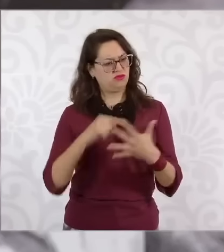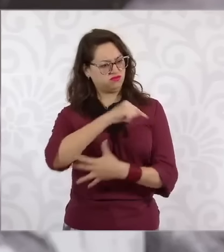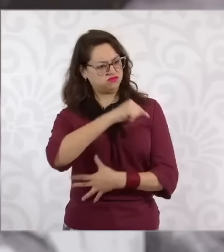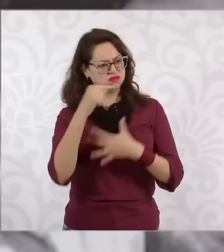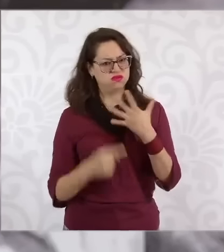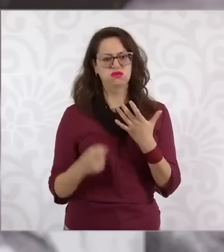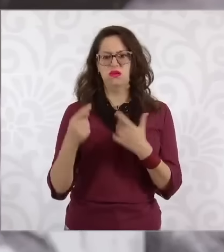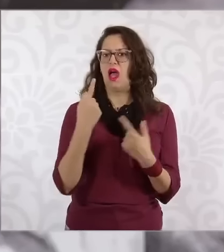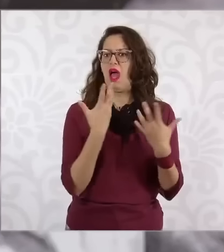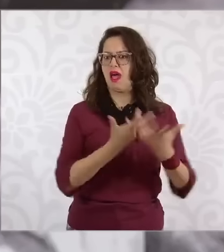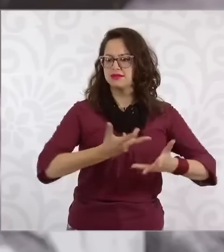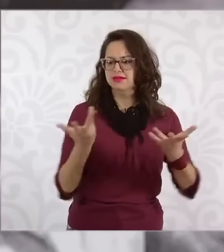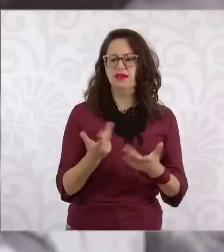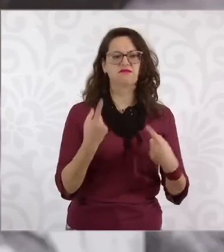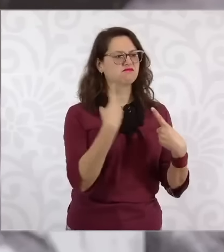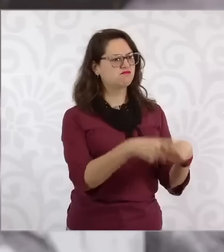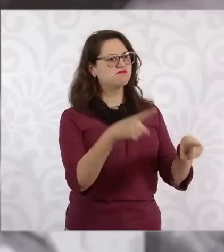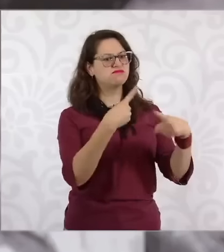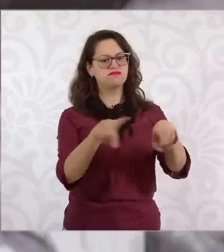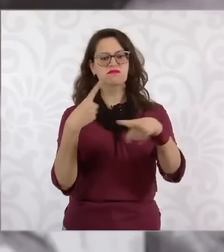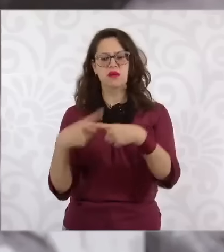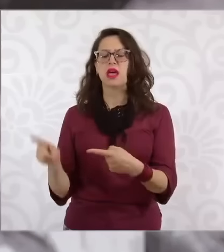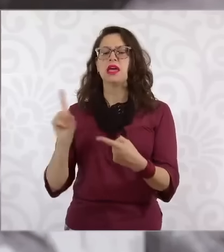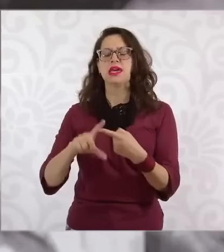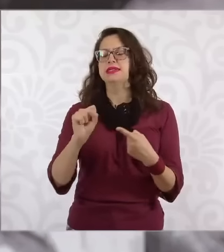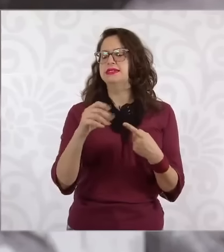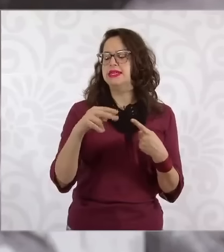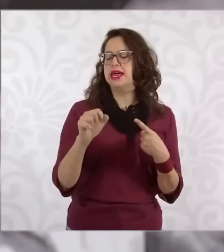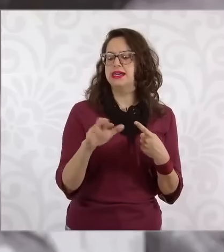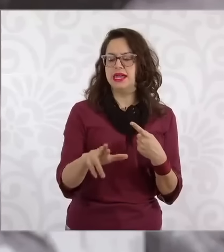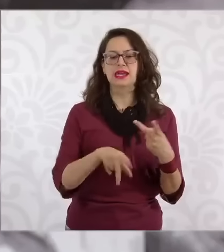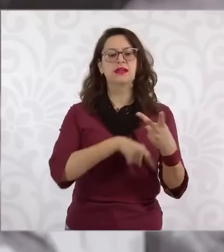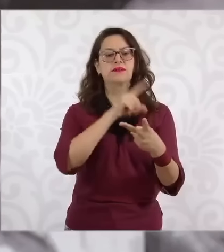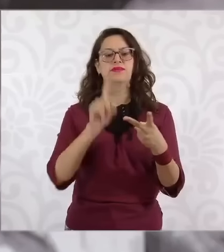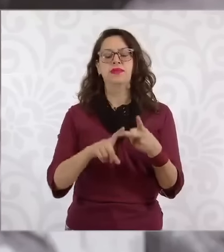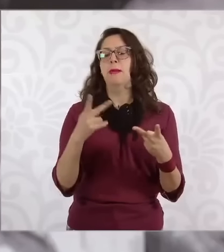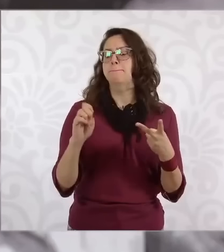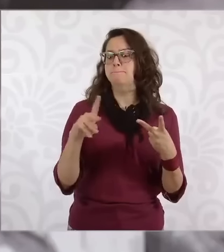diferentes dependencias. Ya se presentó energía, se presentó la parte de Pemex, la parte de la